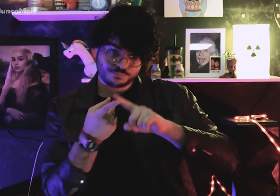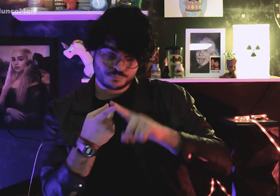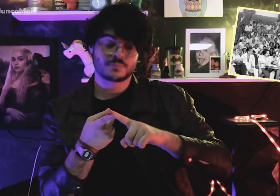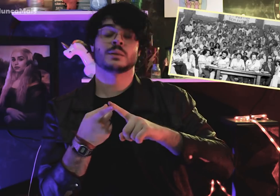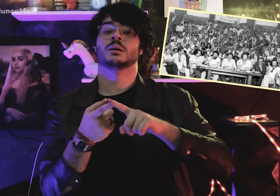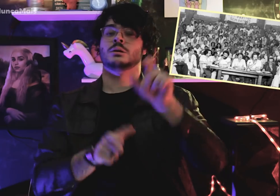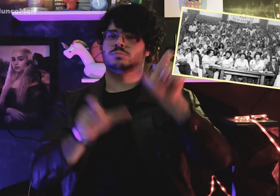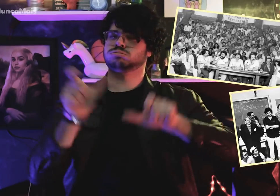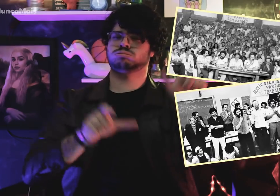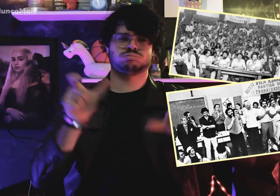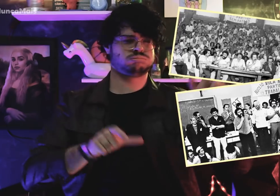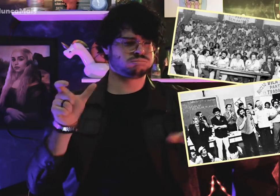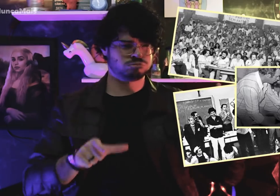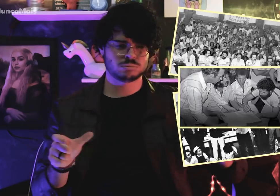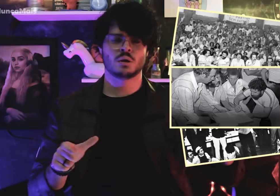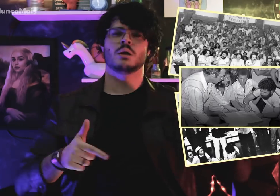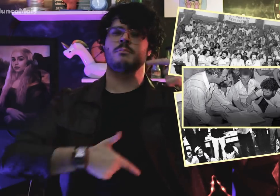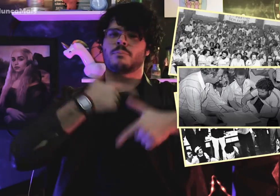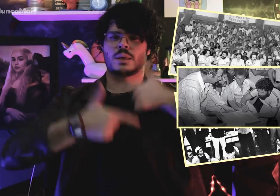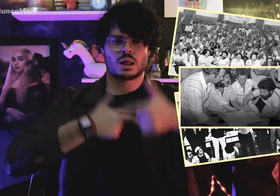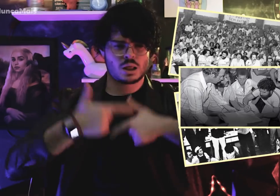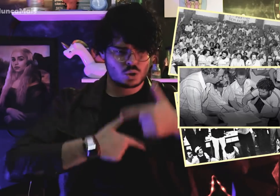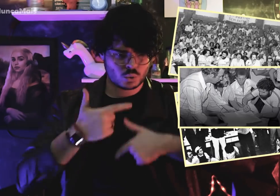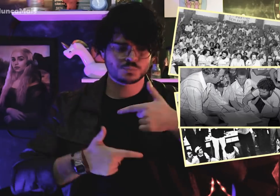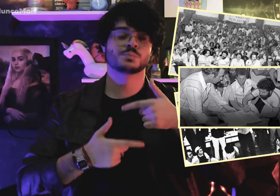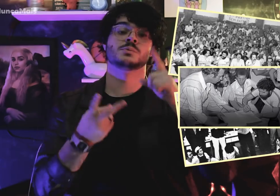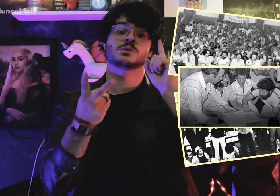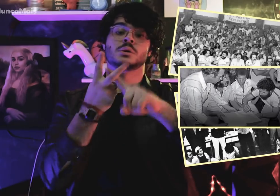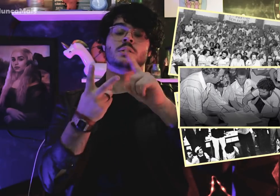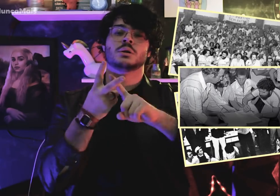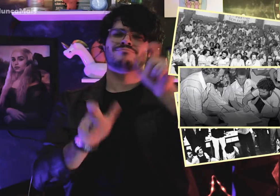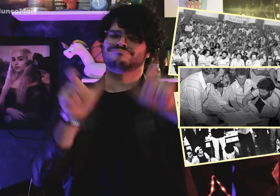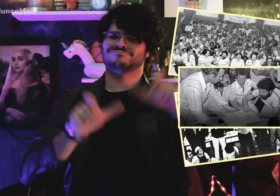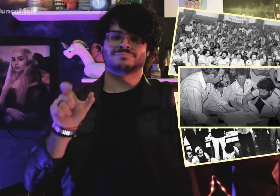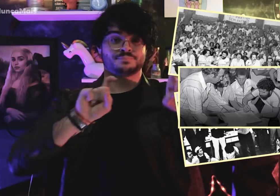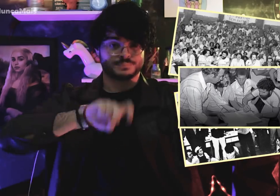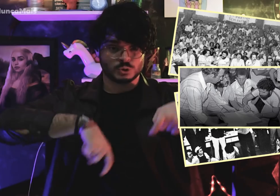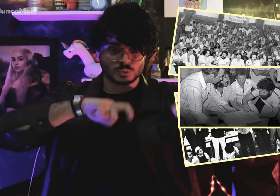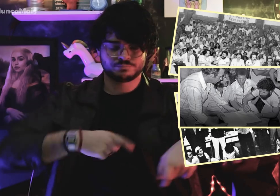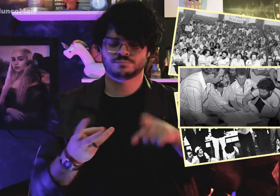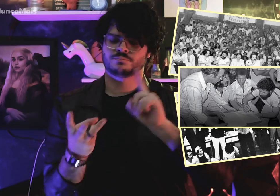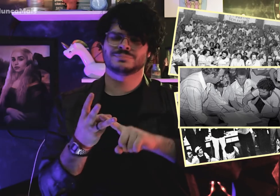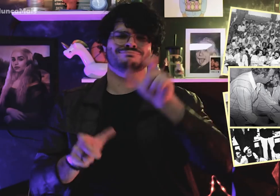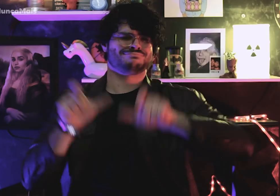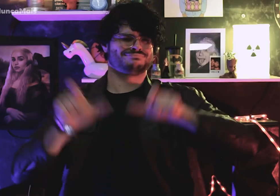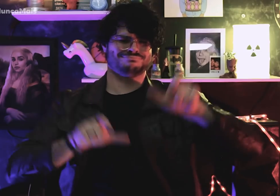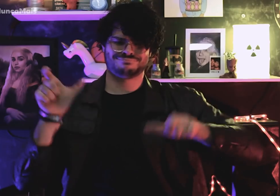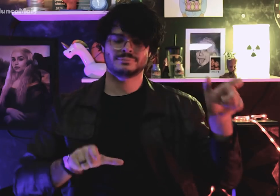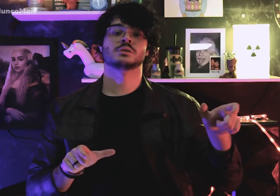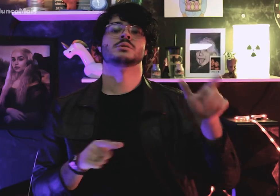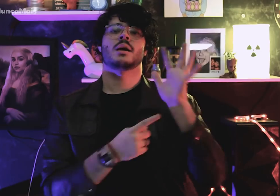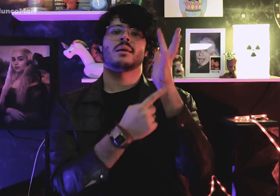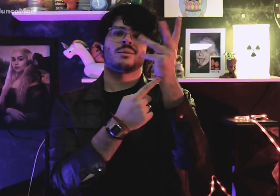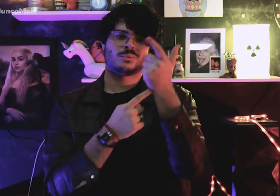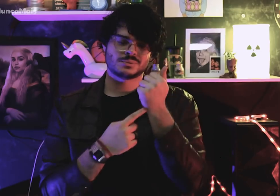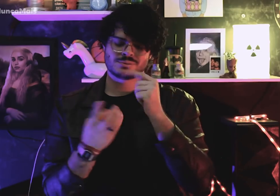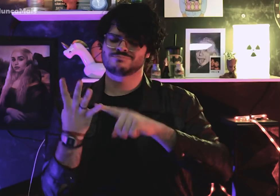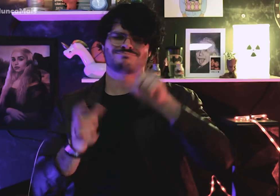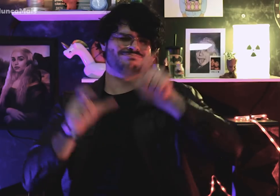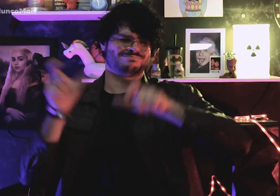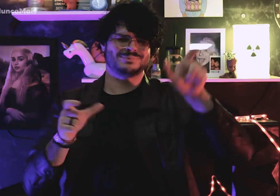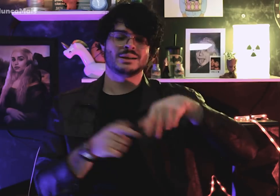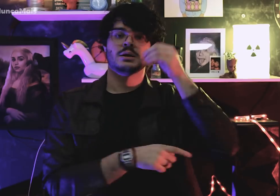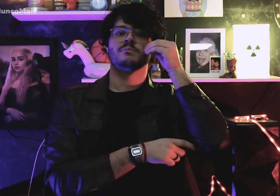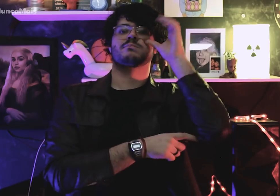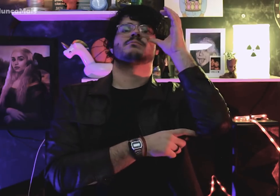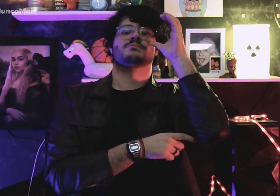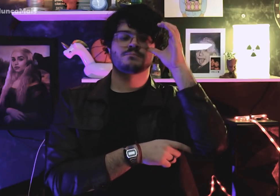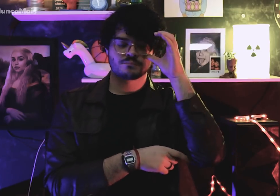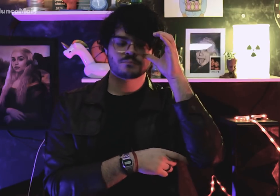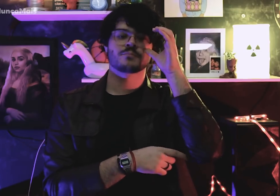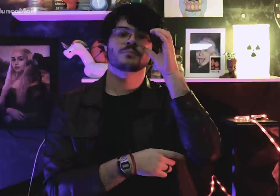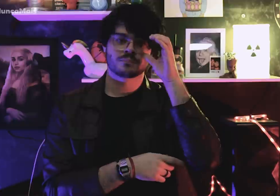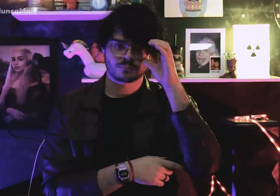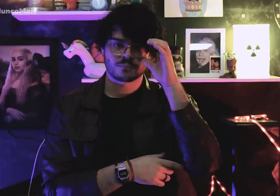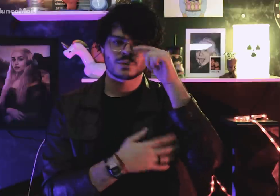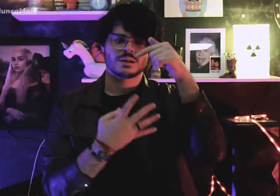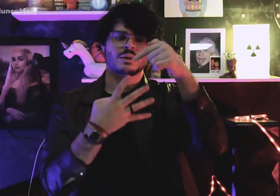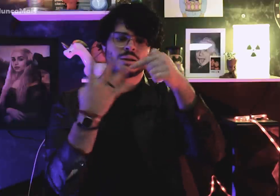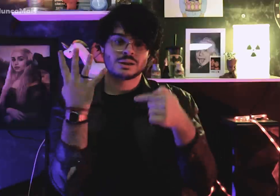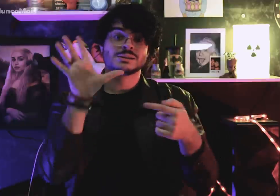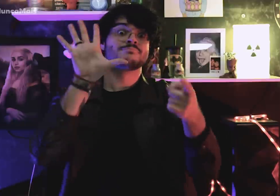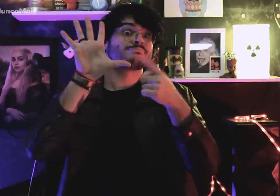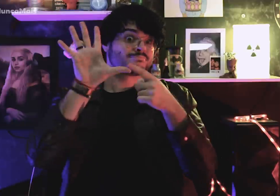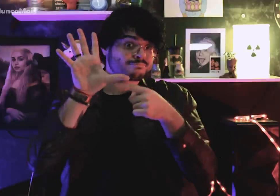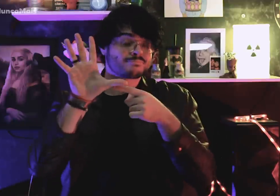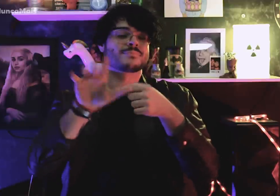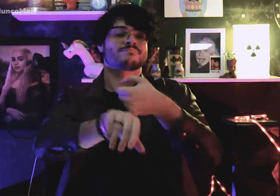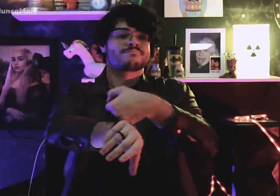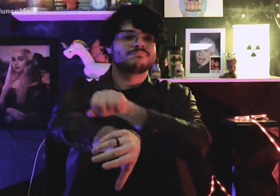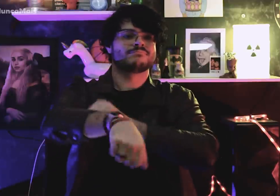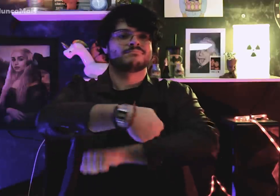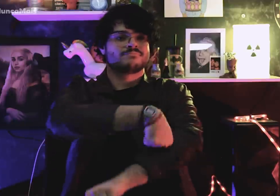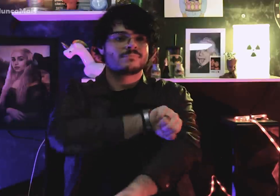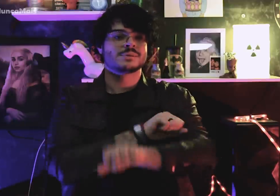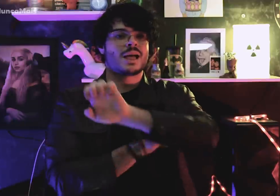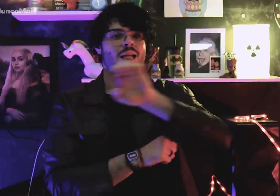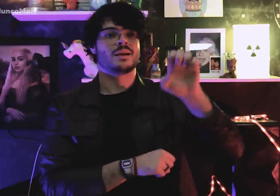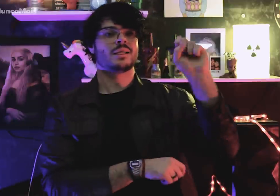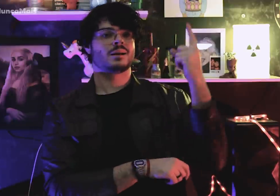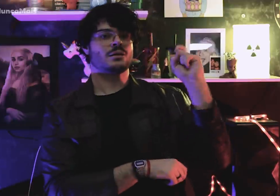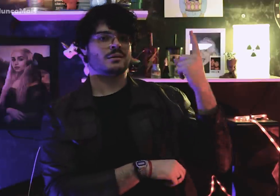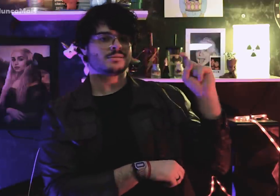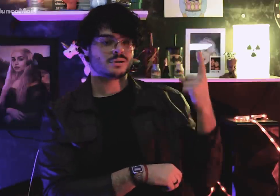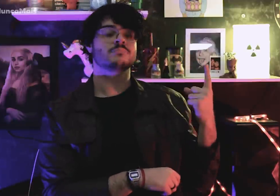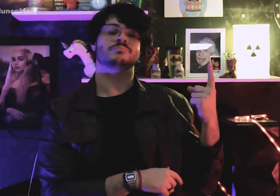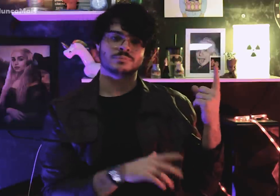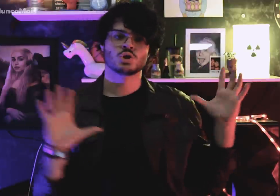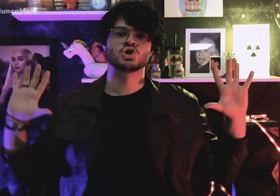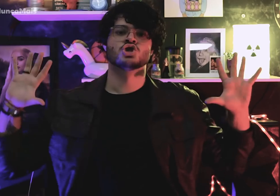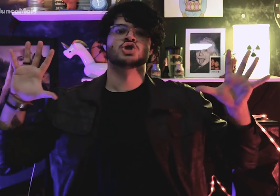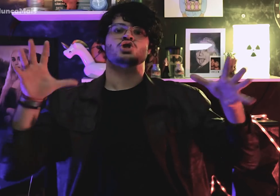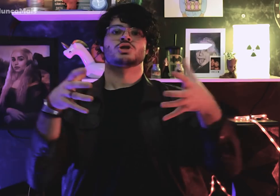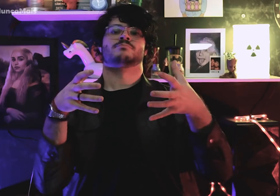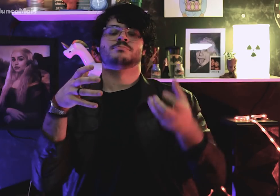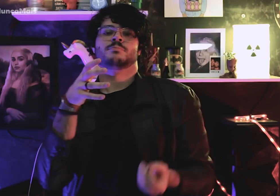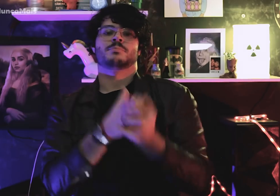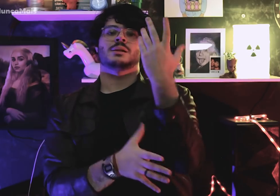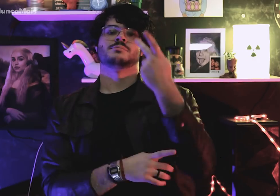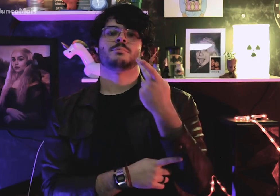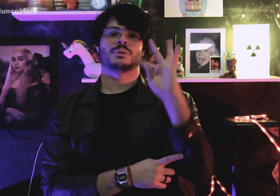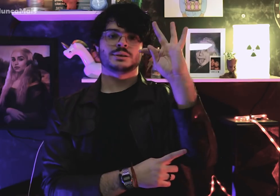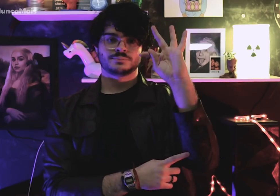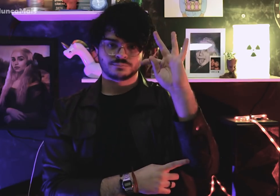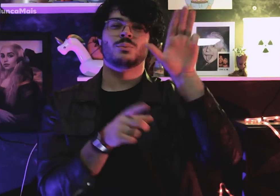trabalhadores, camponeses, ex-militantes esquerdistas, intelectuais e artistas.